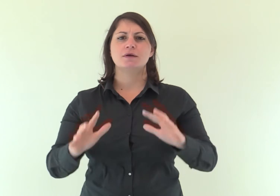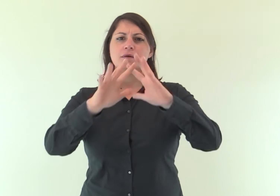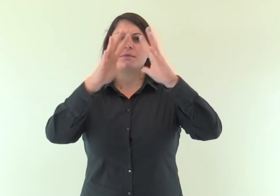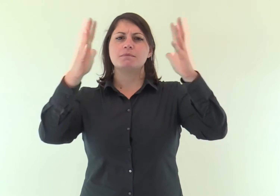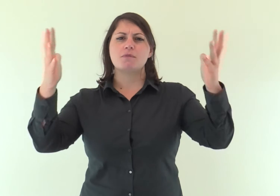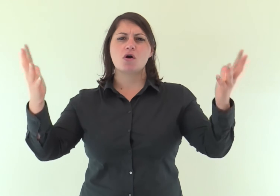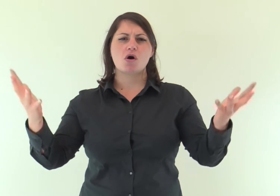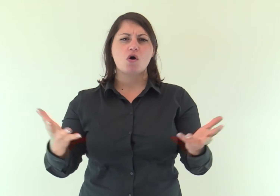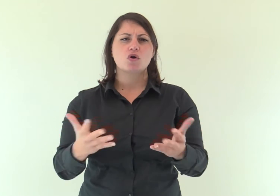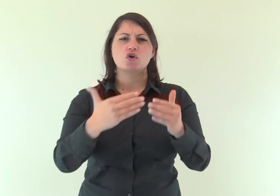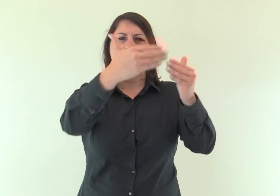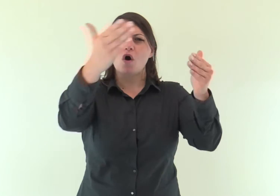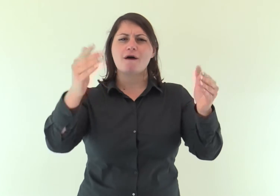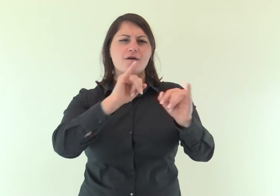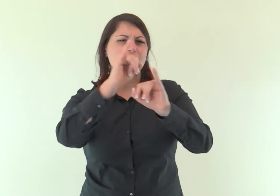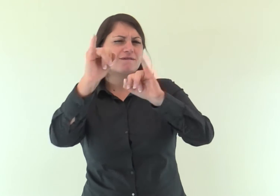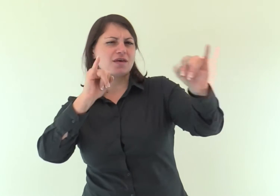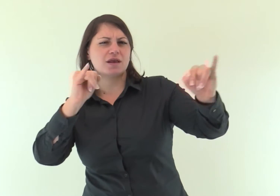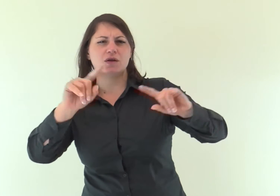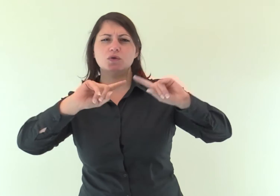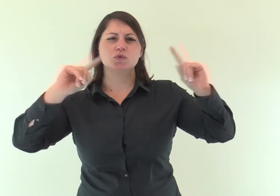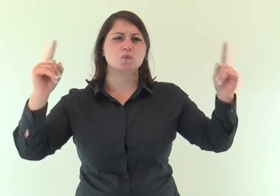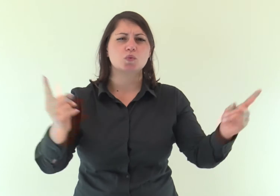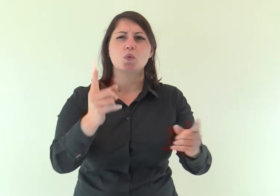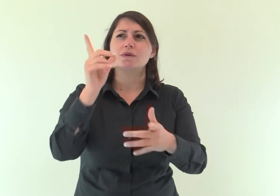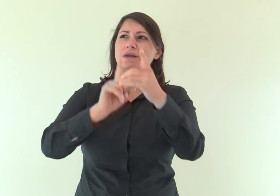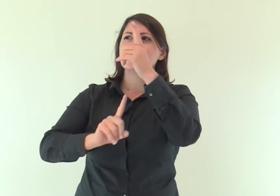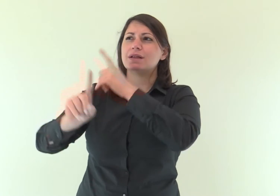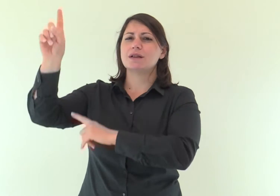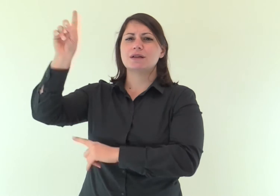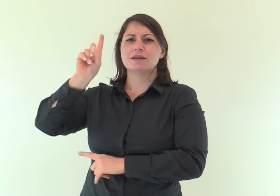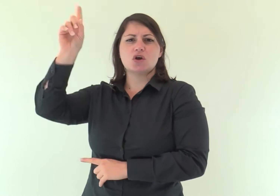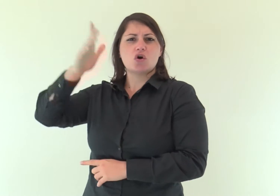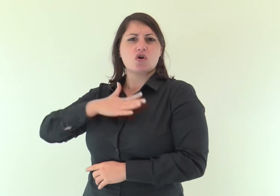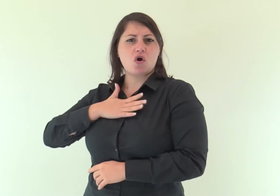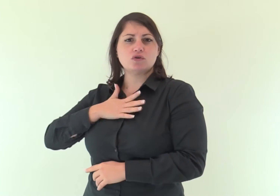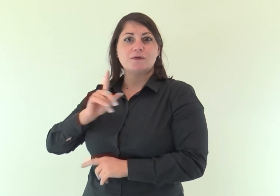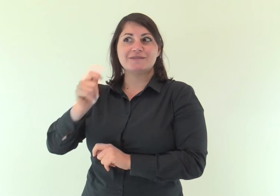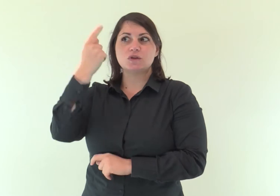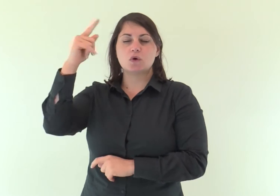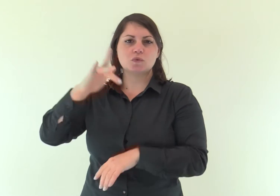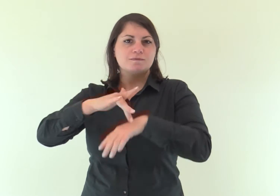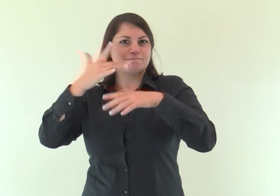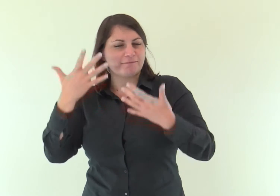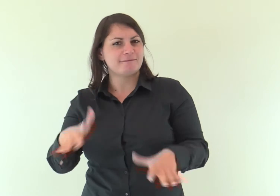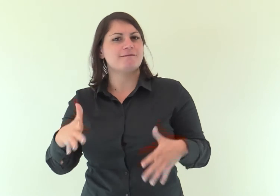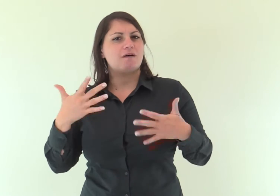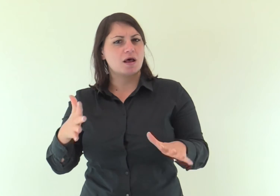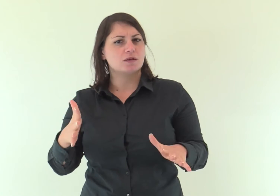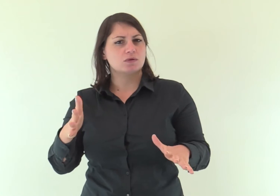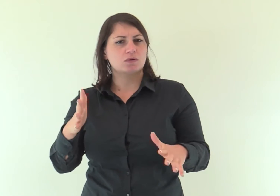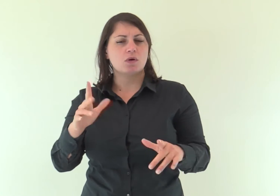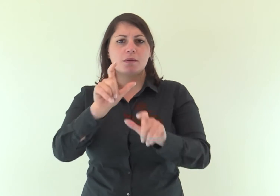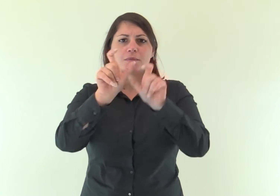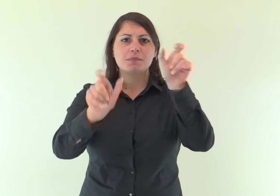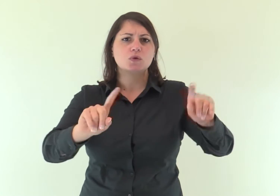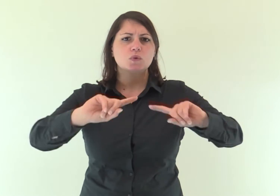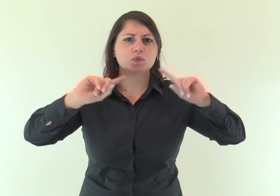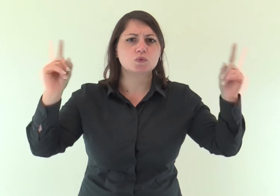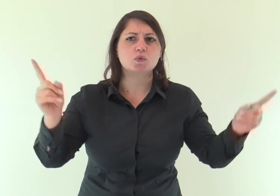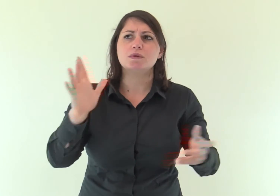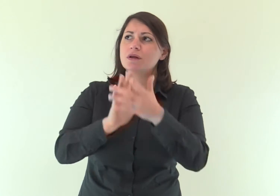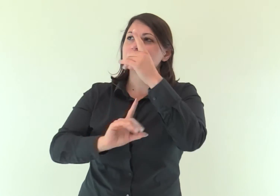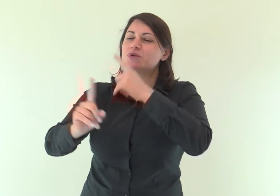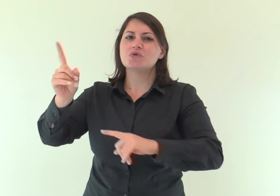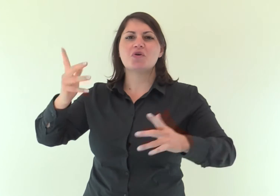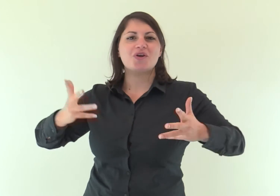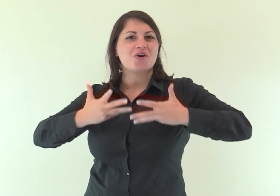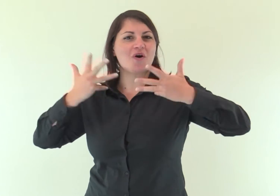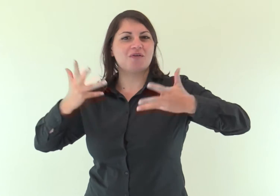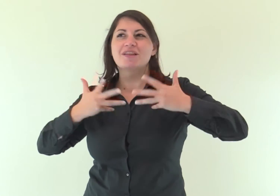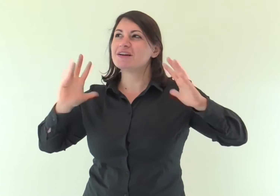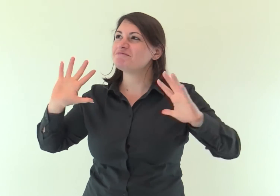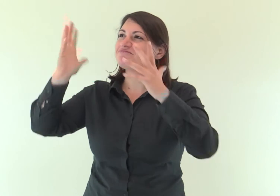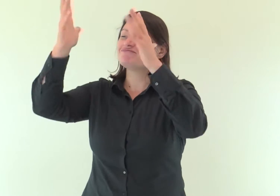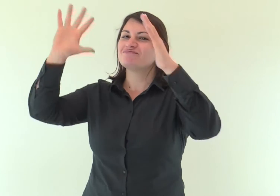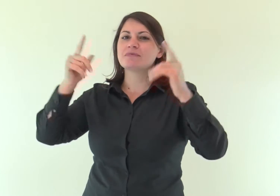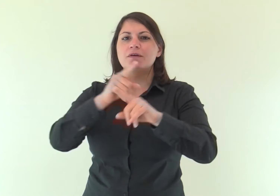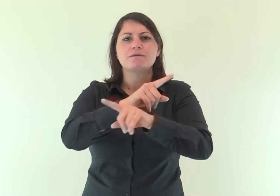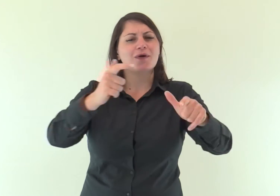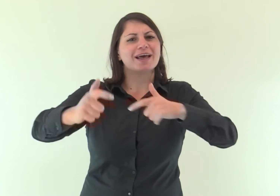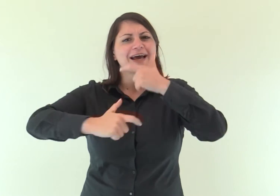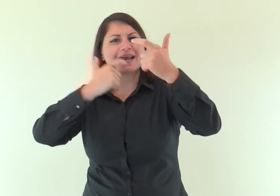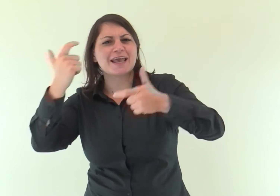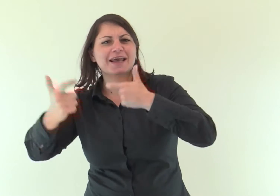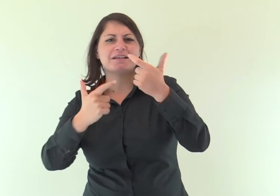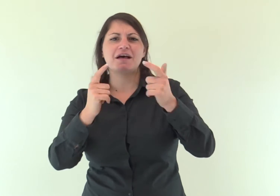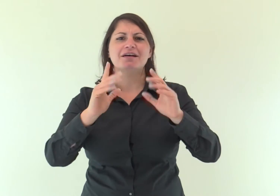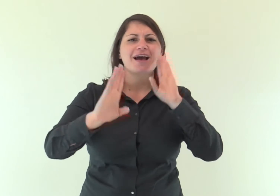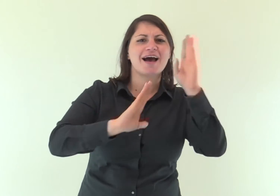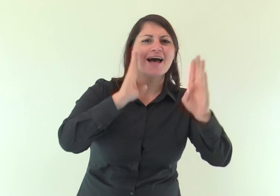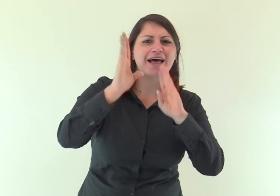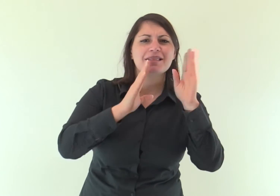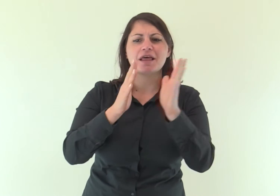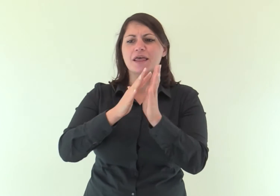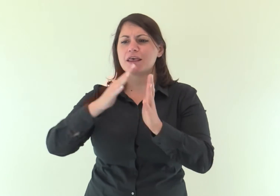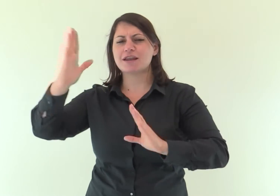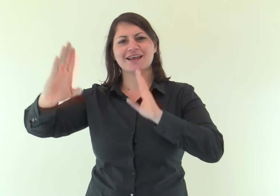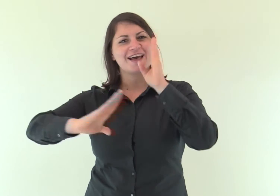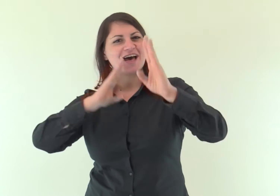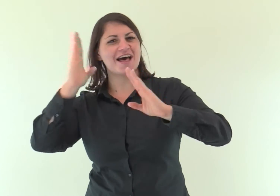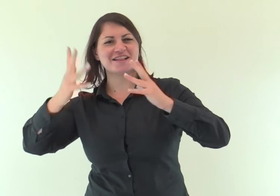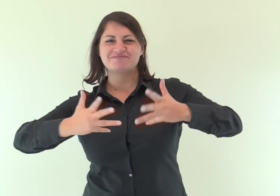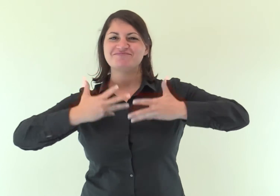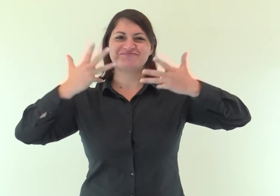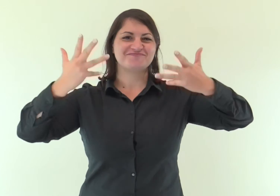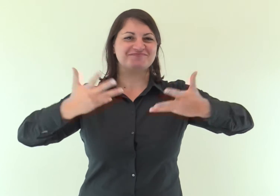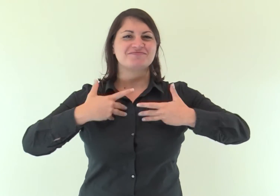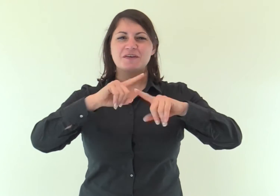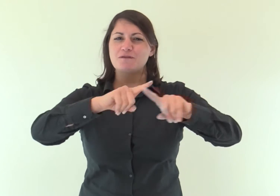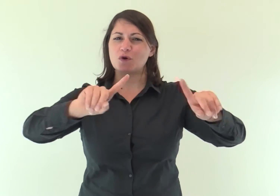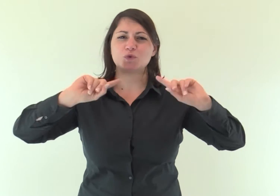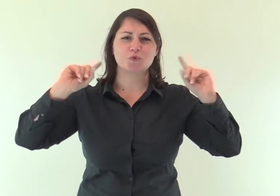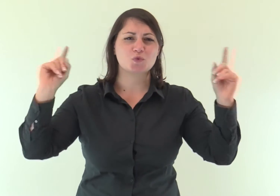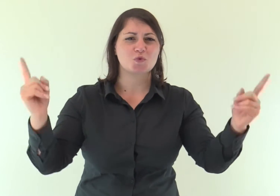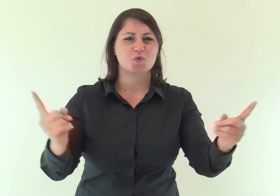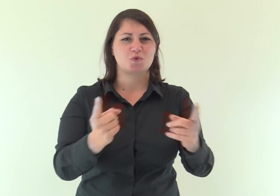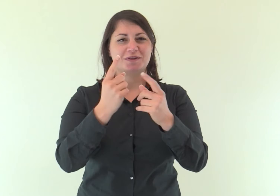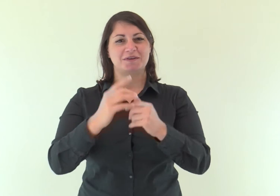Acclami il Signore tutta la terra, gridate, esultate, cantate inni!